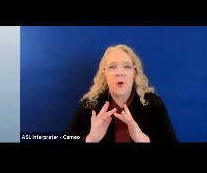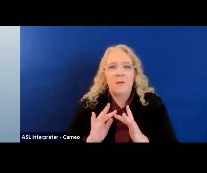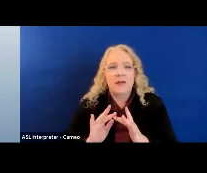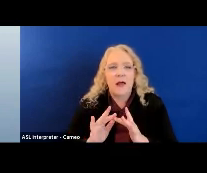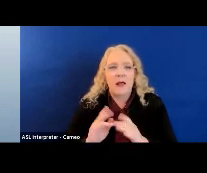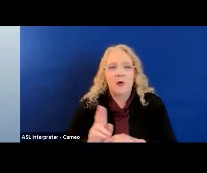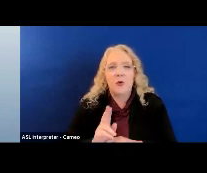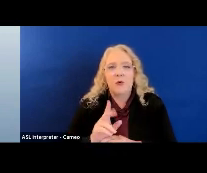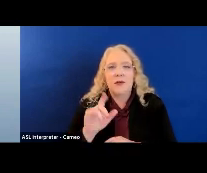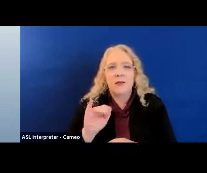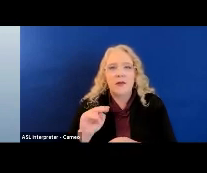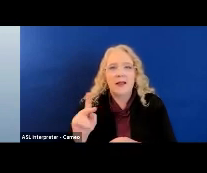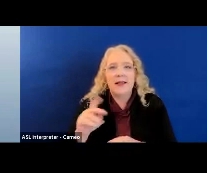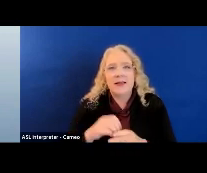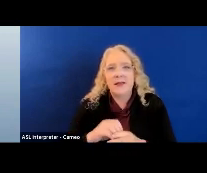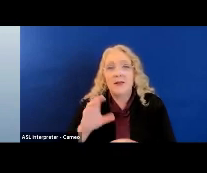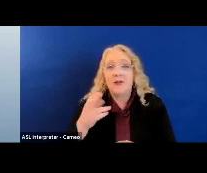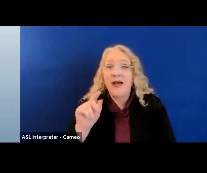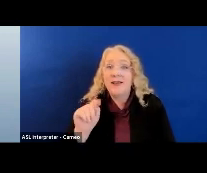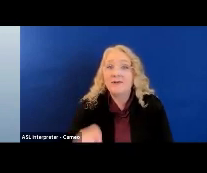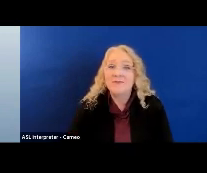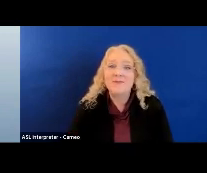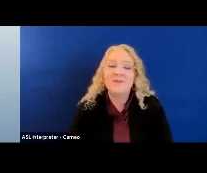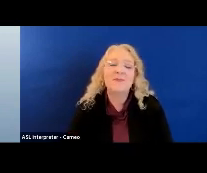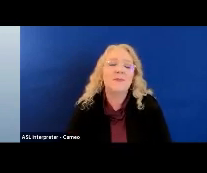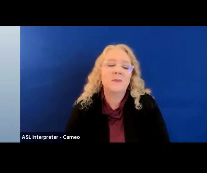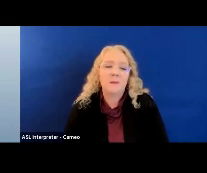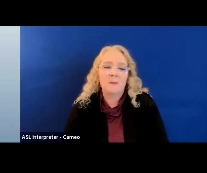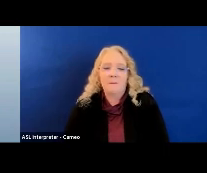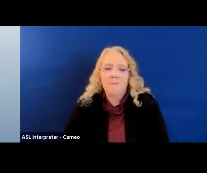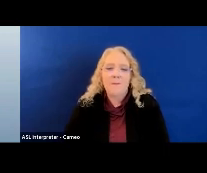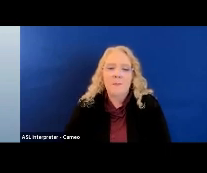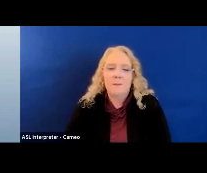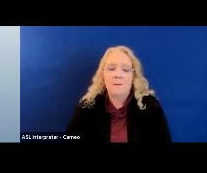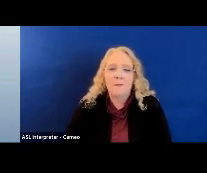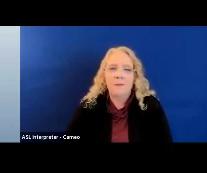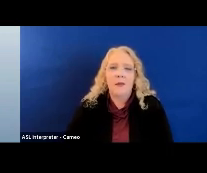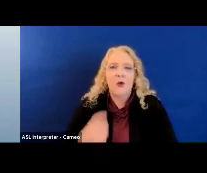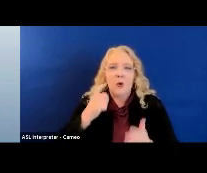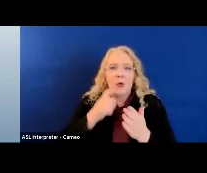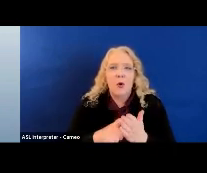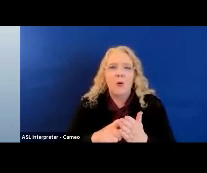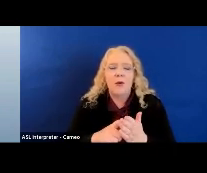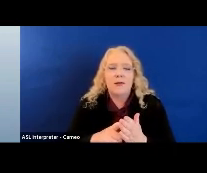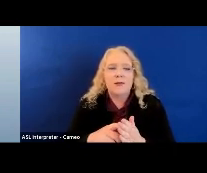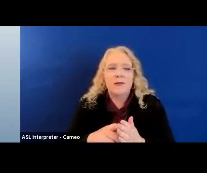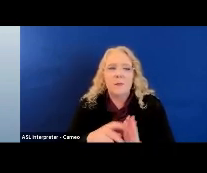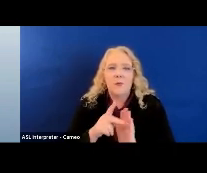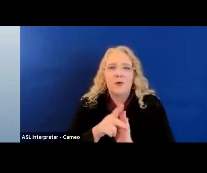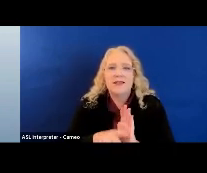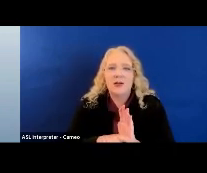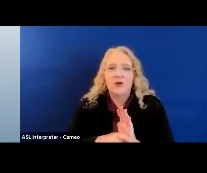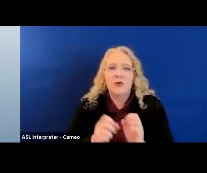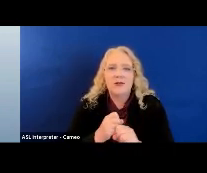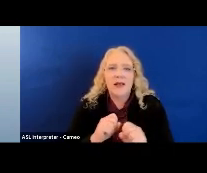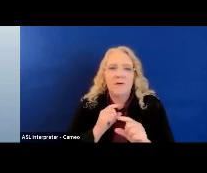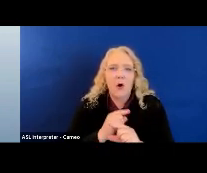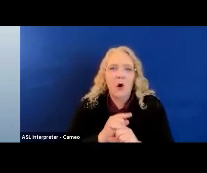enlaces que se agregan al chat, como puede notar las garantías procesales incluyen